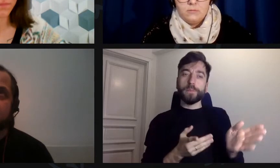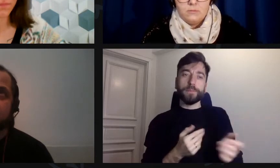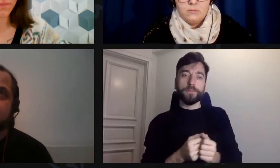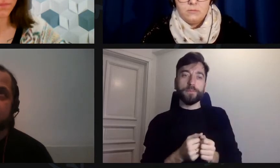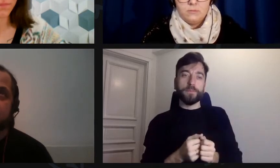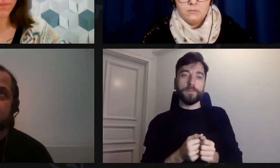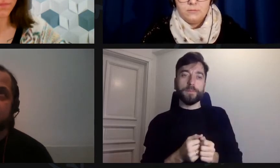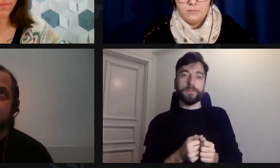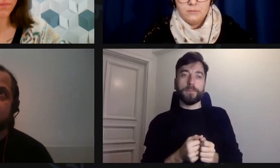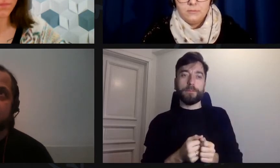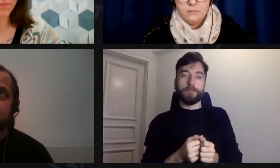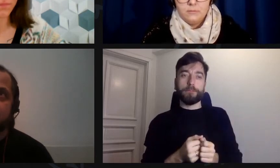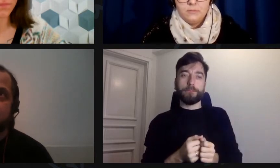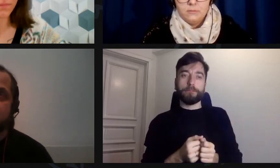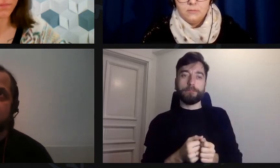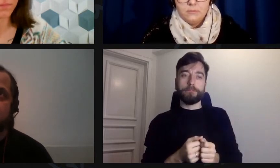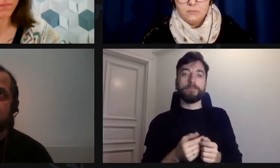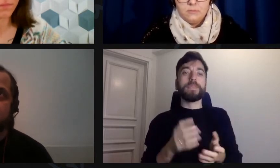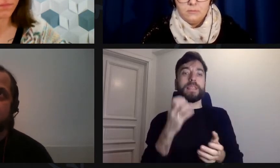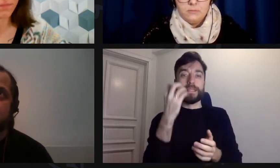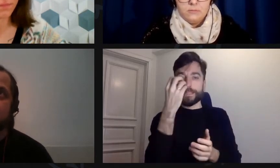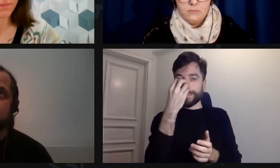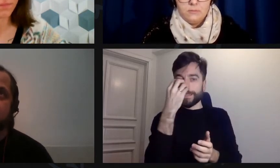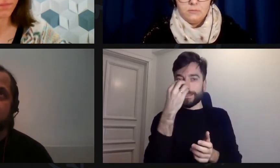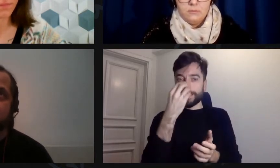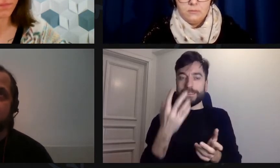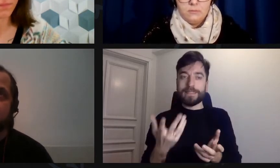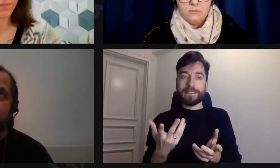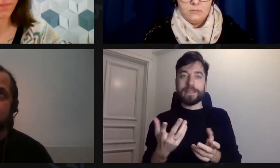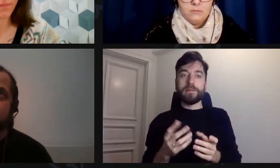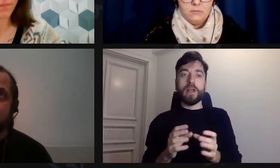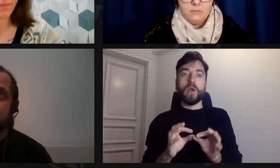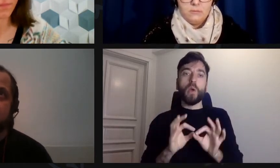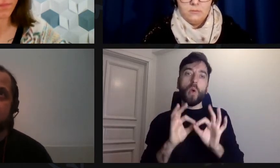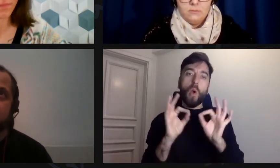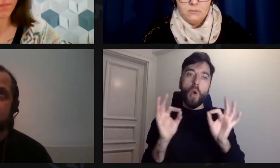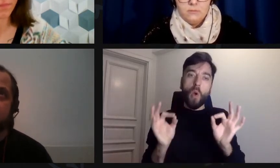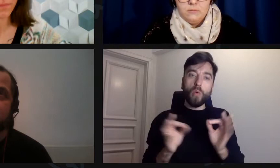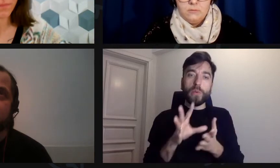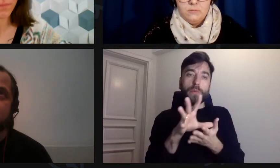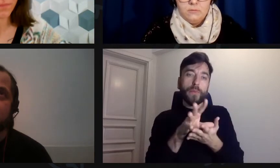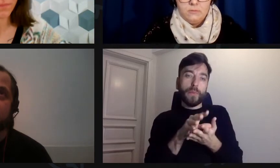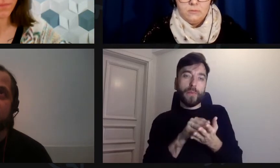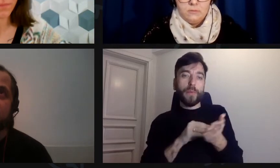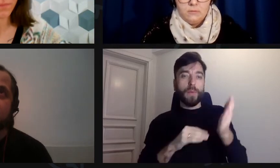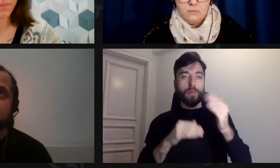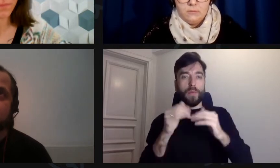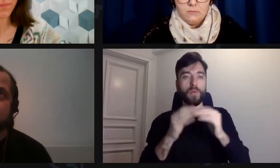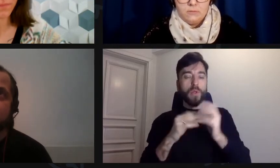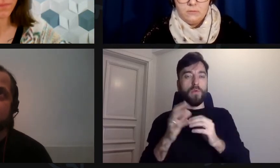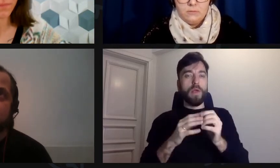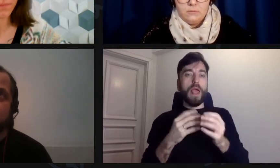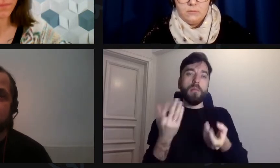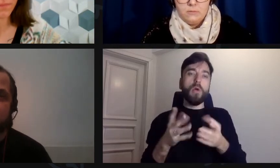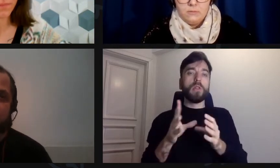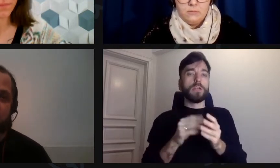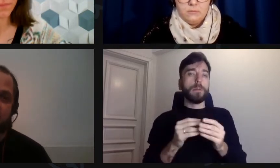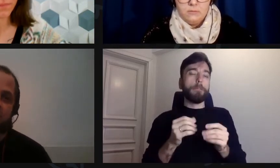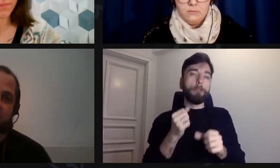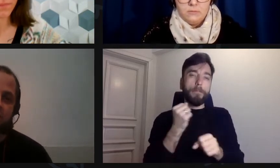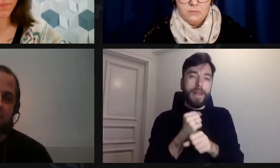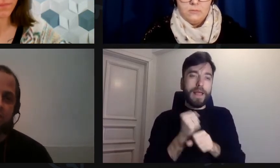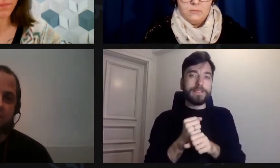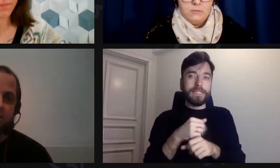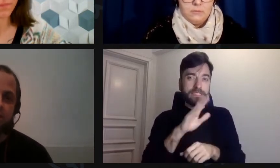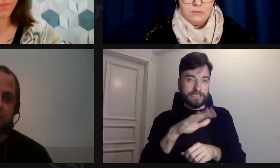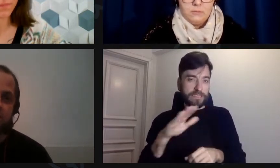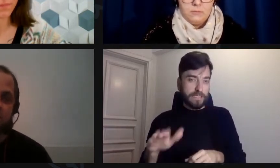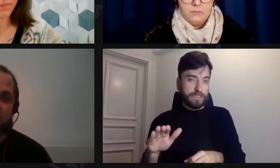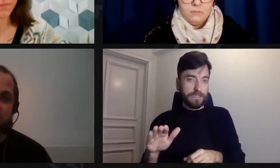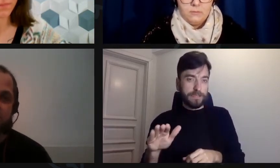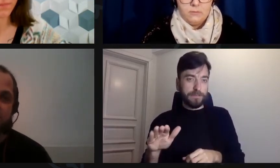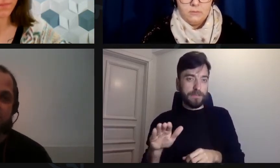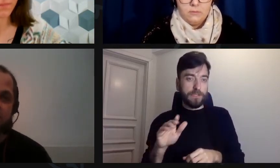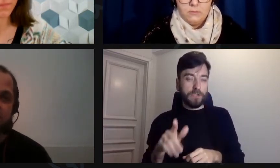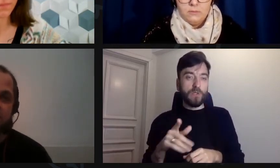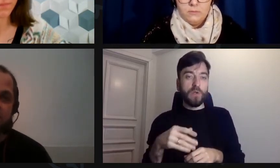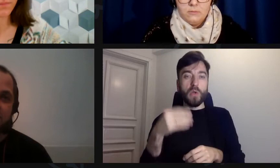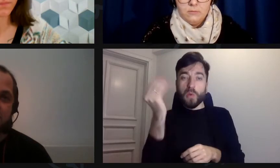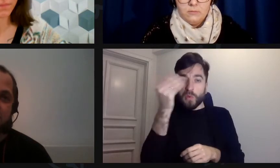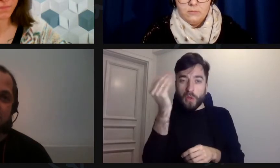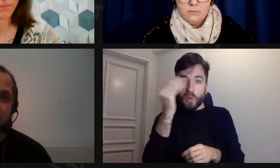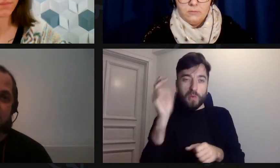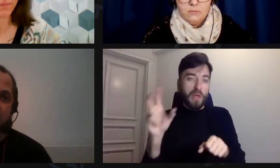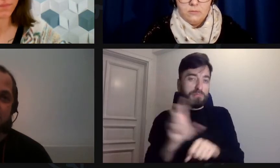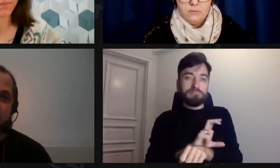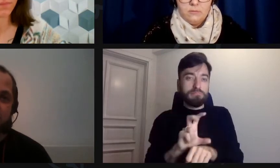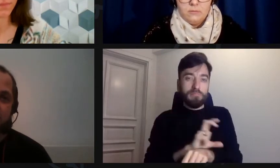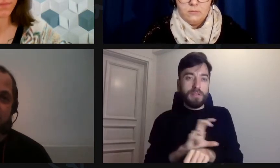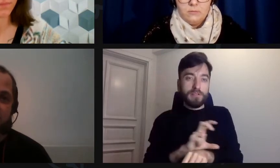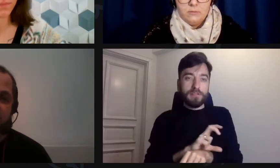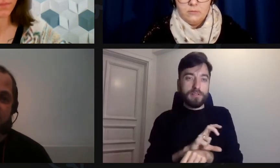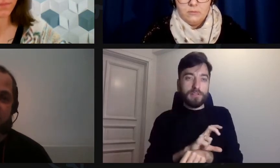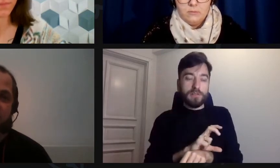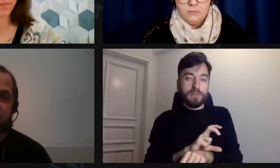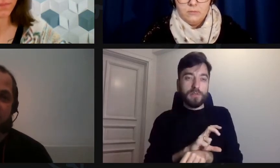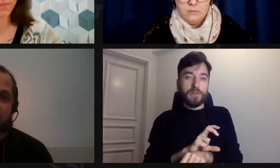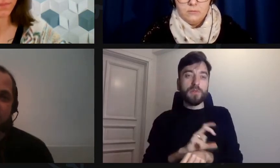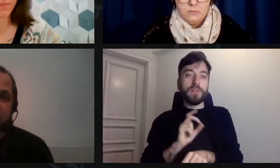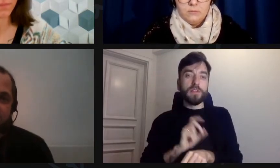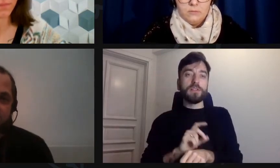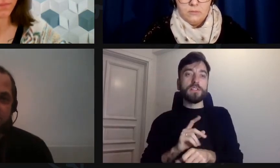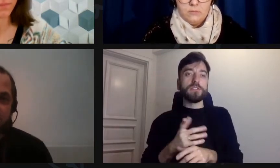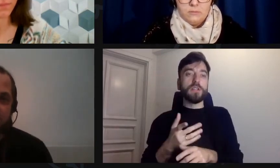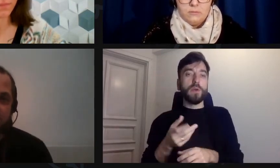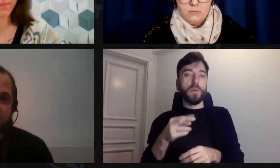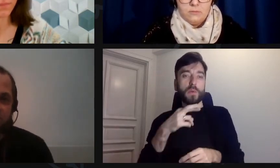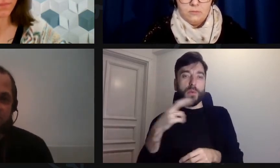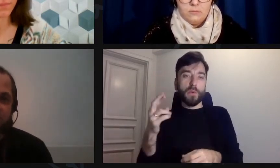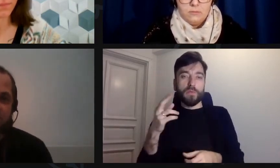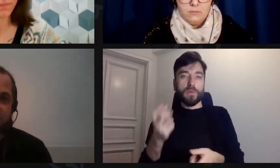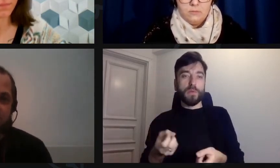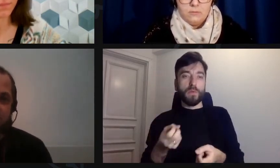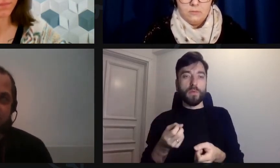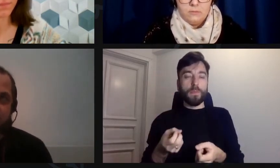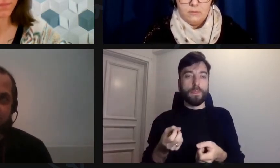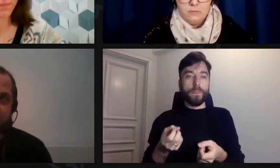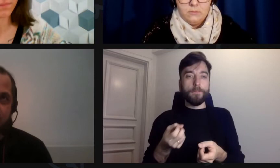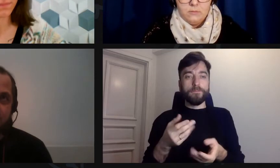że też cyrk jako forma pracy dla dzieciaków niekoniecznie musi jednoznacznie wiązać się z nauką technik i z opanowaniem rekwizytów i to jest rzecz oczywista